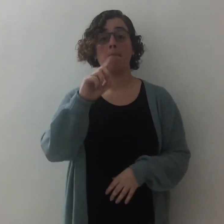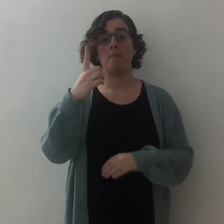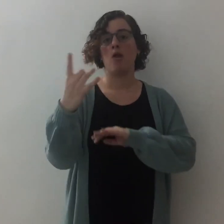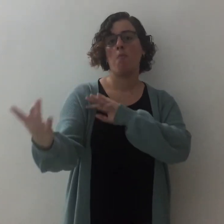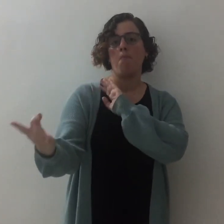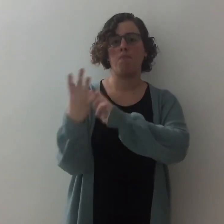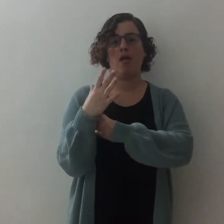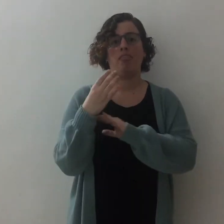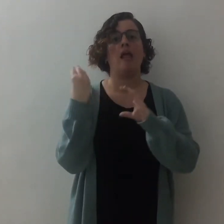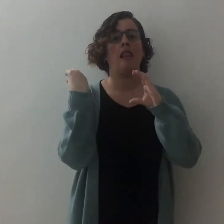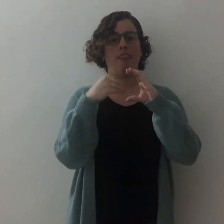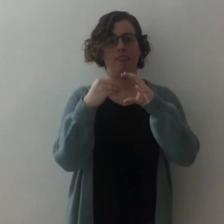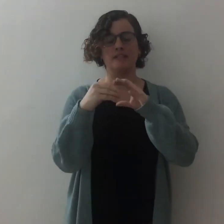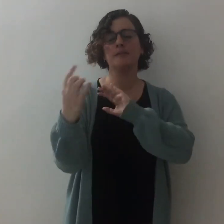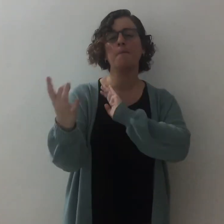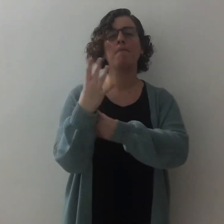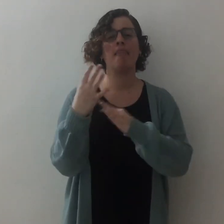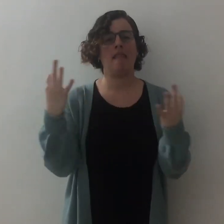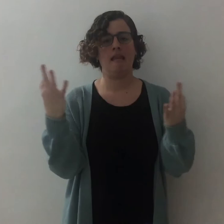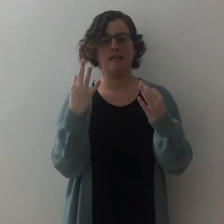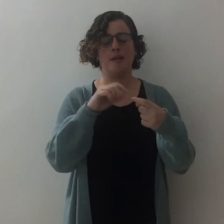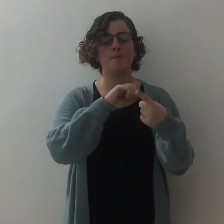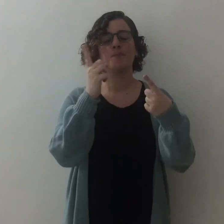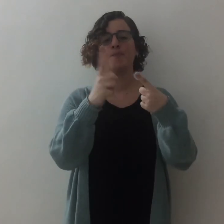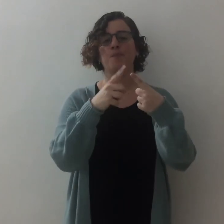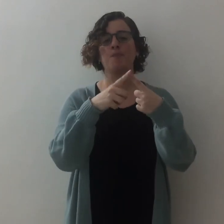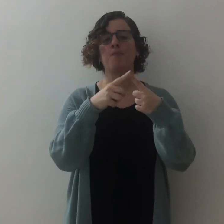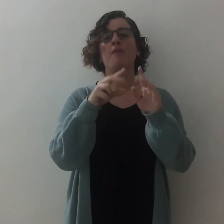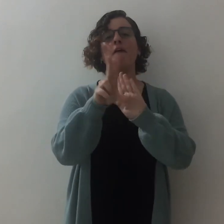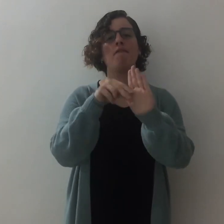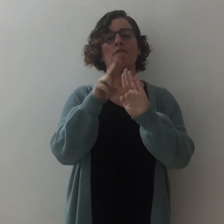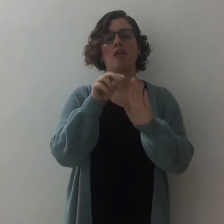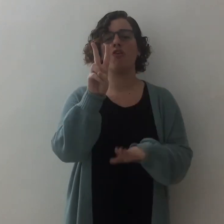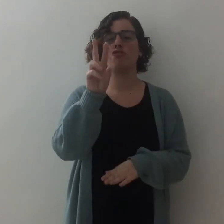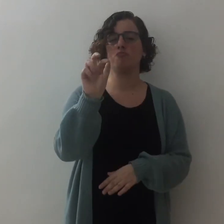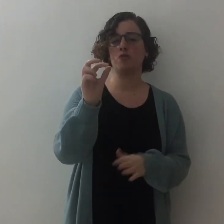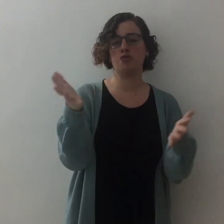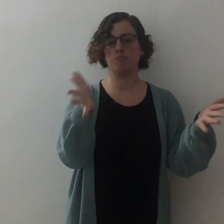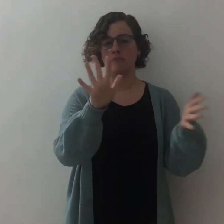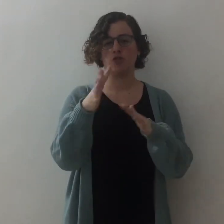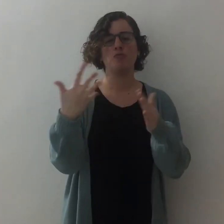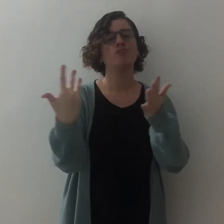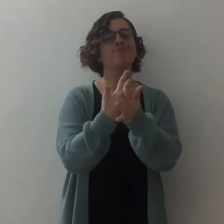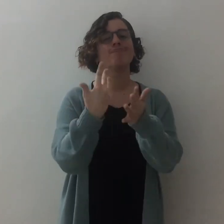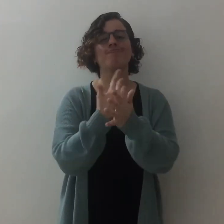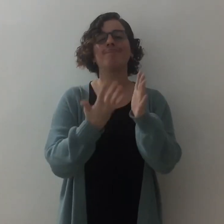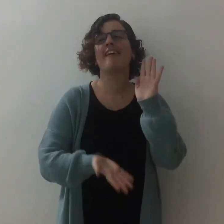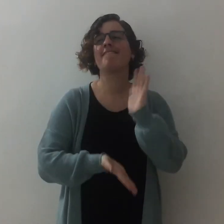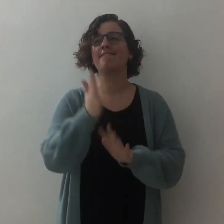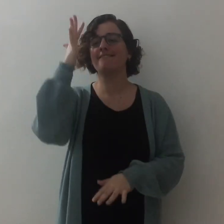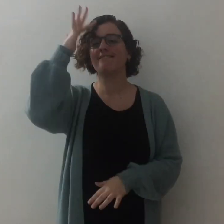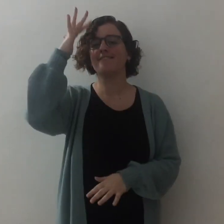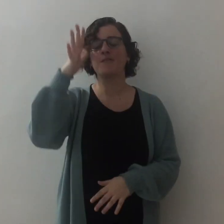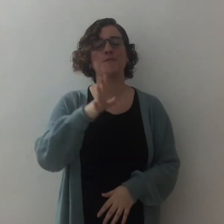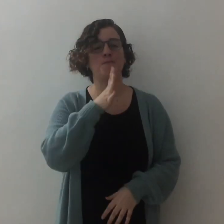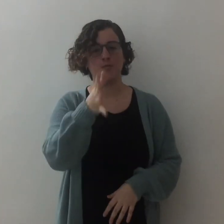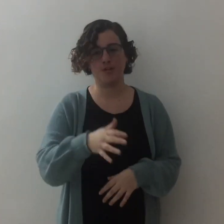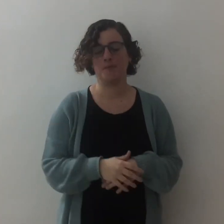Se ha de mandar a la CJS-CNSE una serie de documentación: Un vídeo de 2 minutos aproximadamente contándonos cual es la motivación para participar,